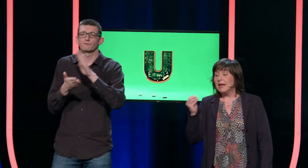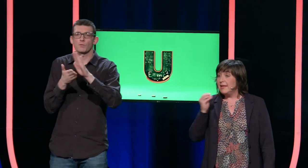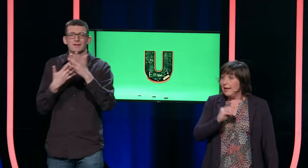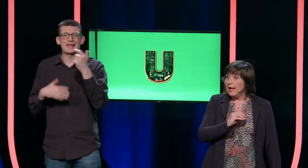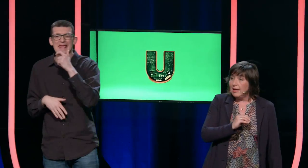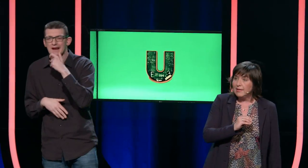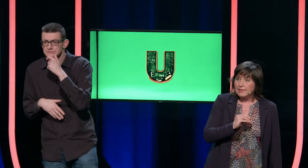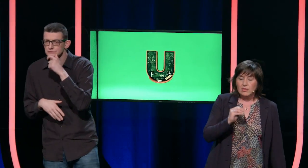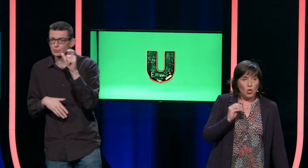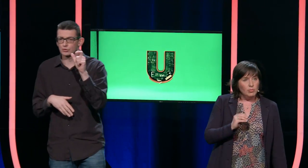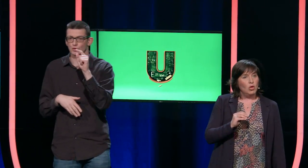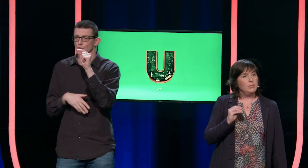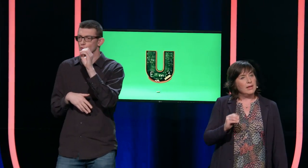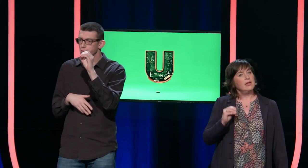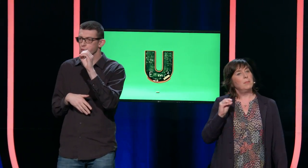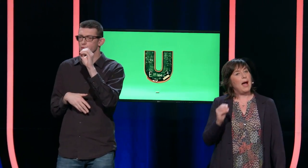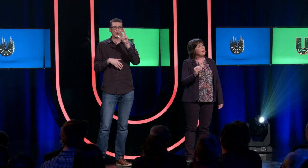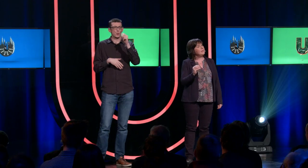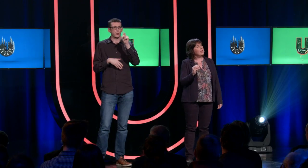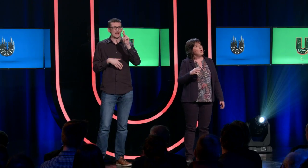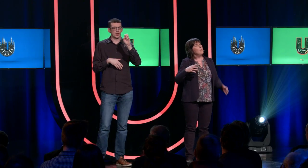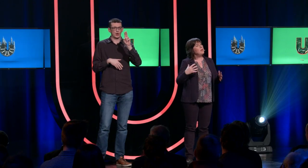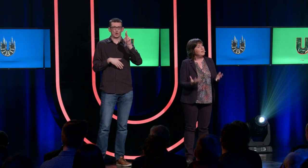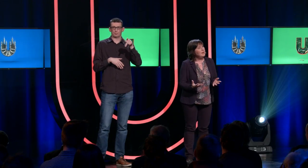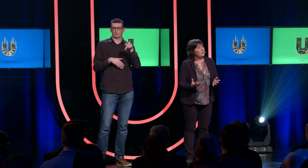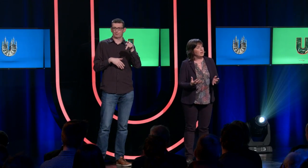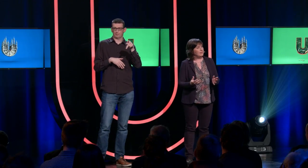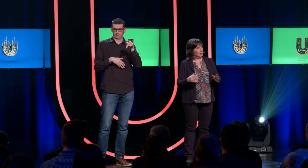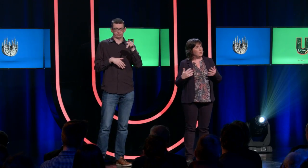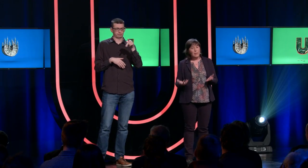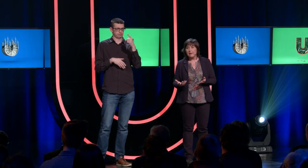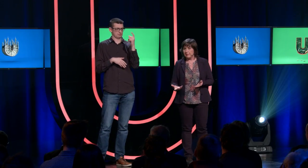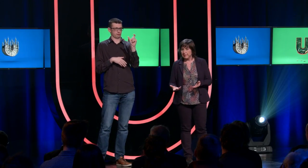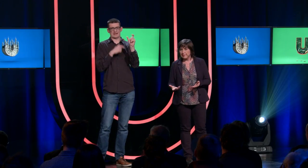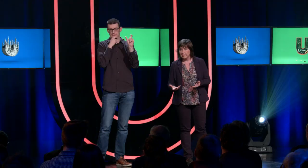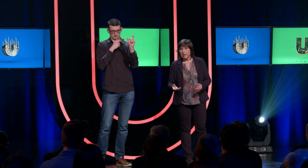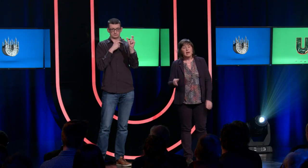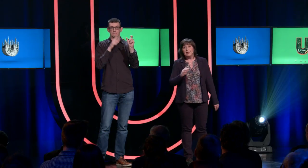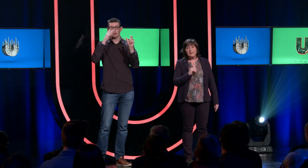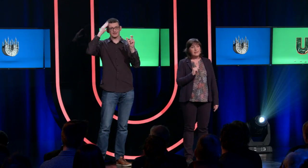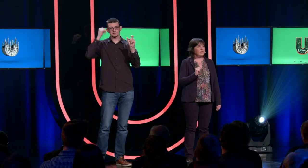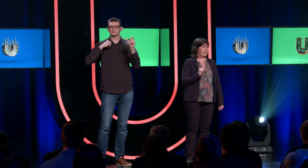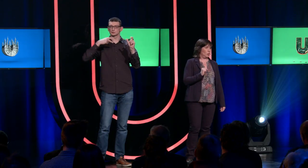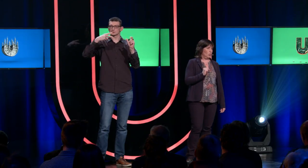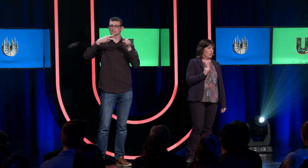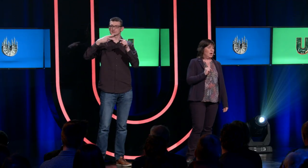maar zij denken dat dat komt omdat gebarentaal primitiever is, beperkter is. Dat is niet zo.